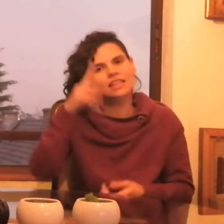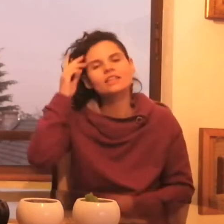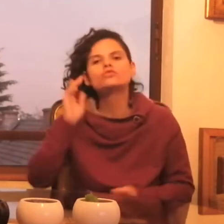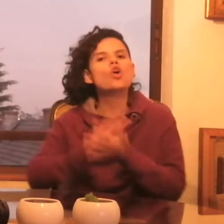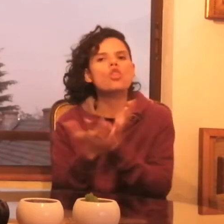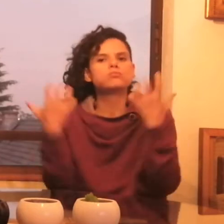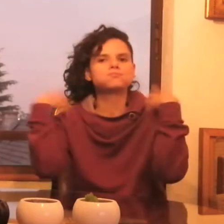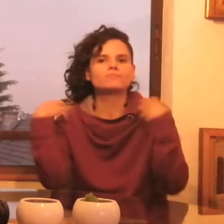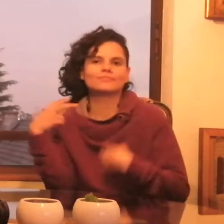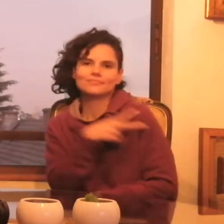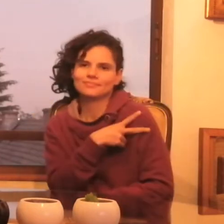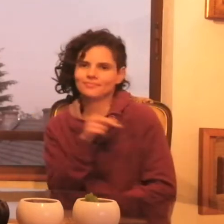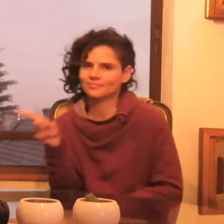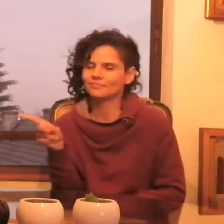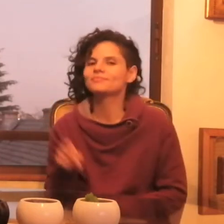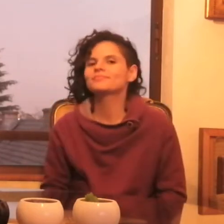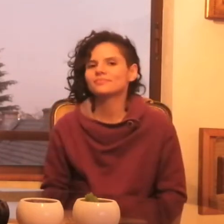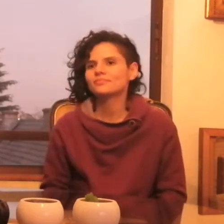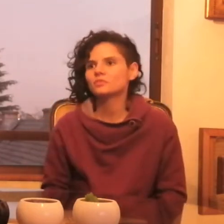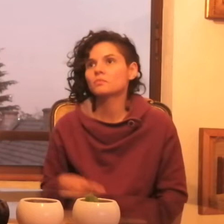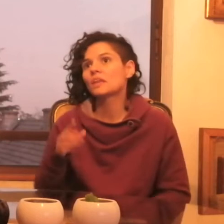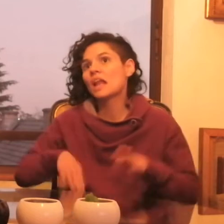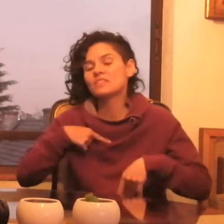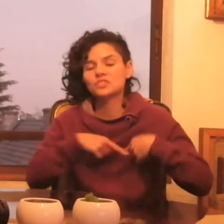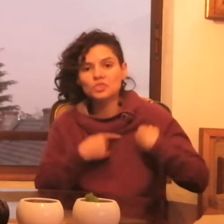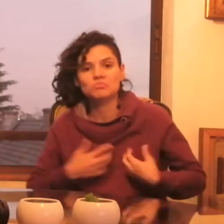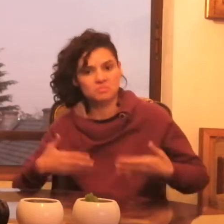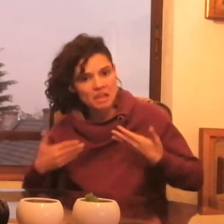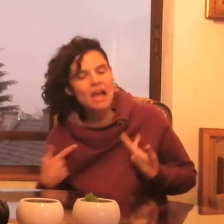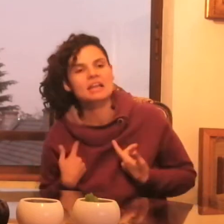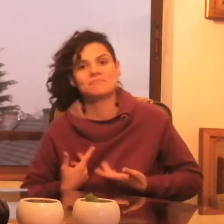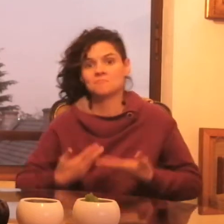o sea uno puede hacer cosas con mucho corazón y muchas ganas pero si no tienes